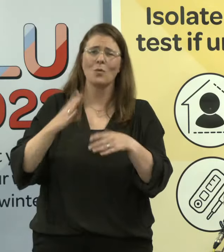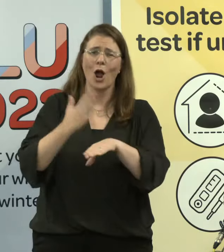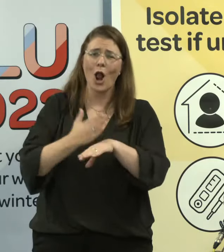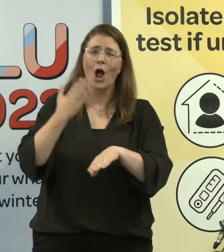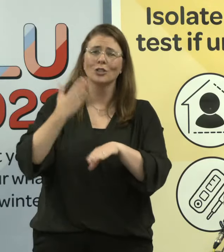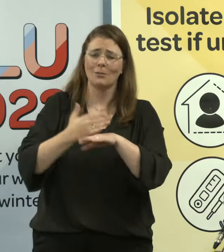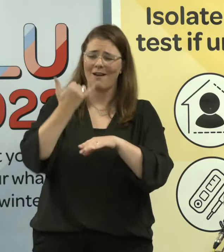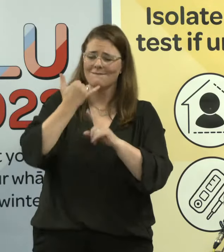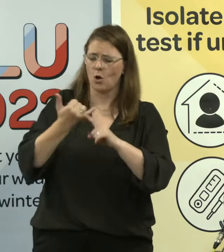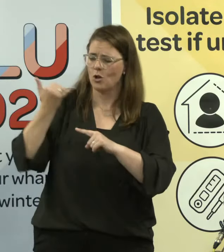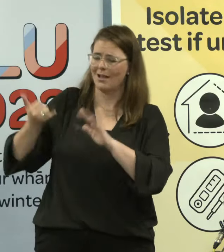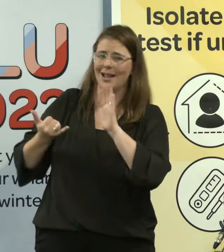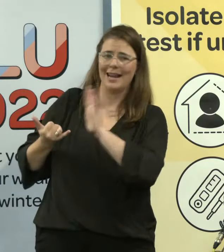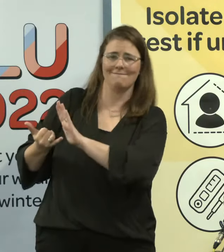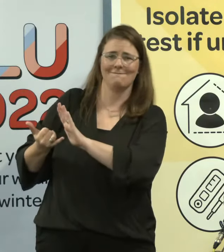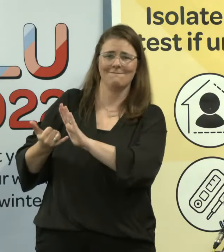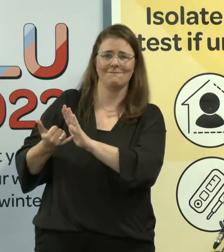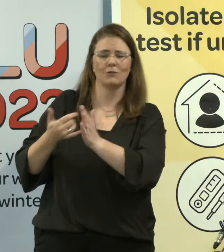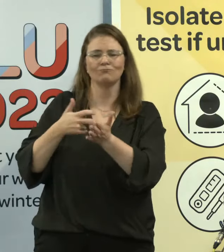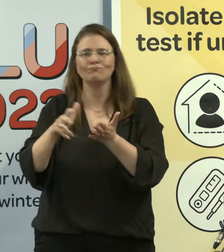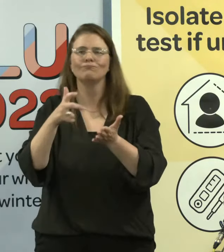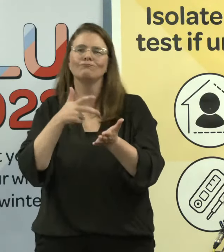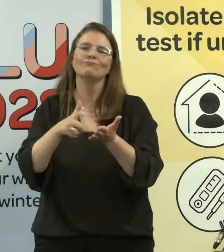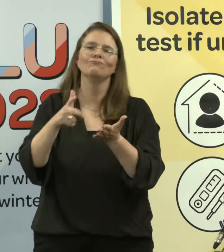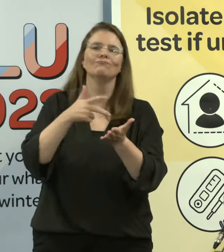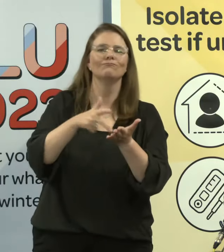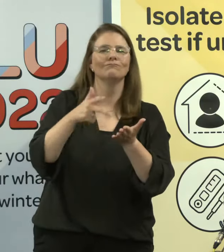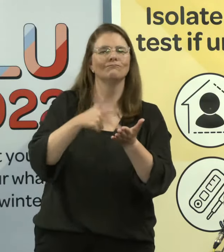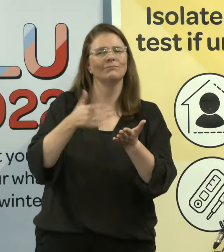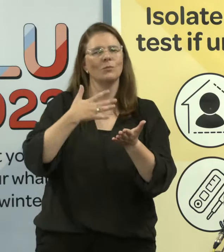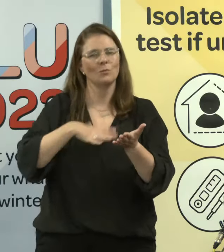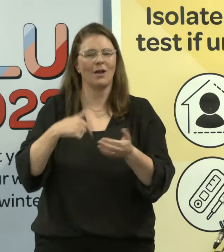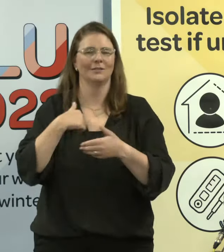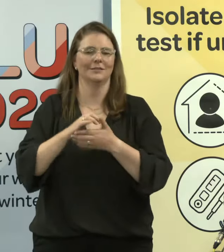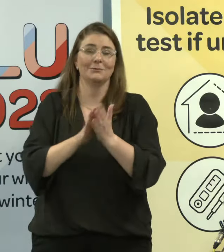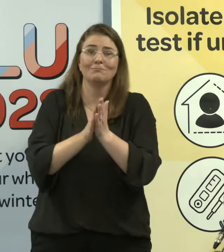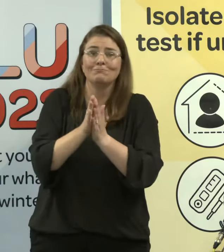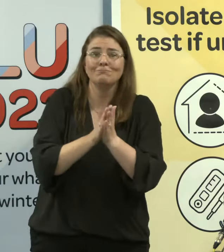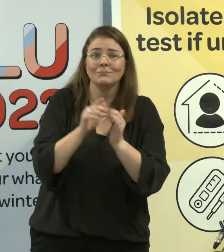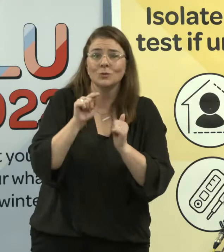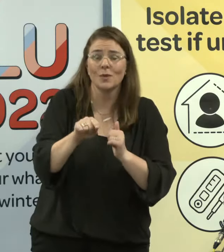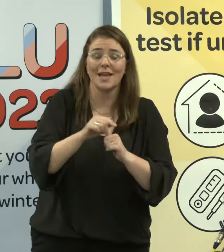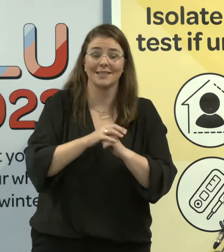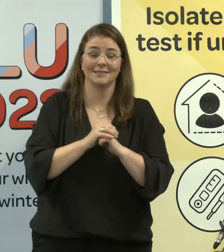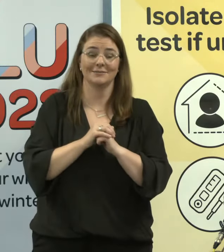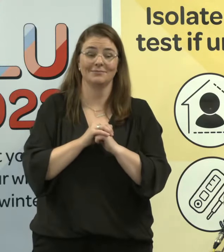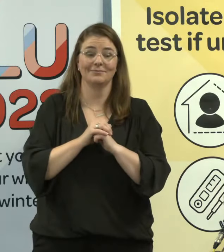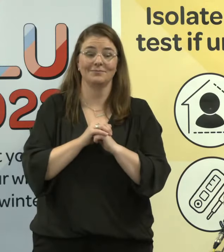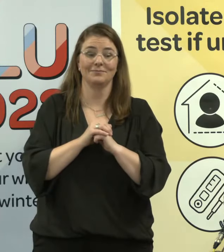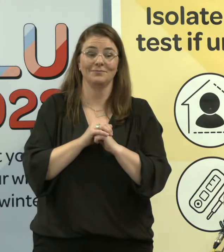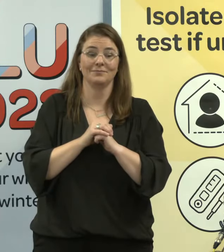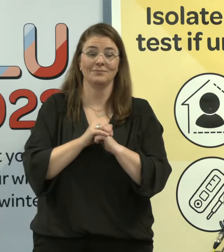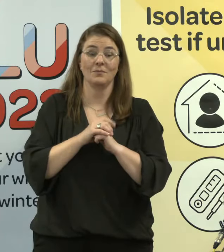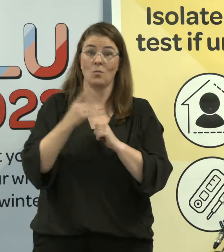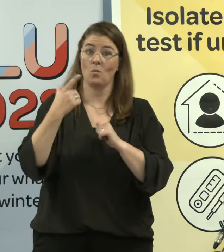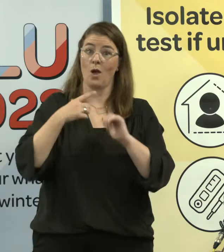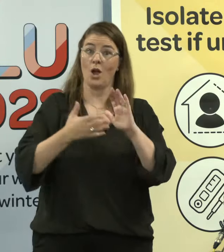etahi atu hikoi. Te kaha ki te